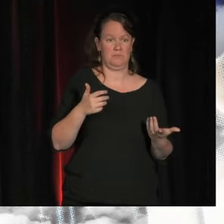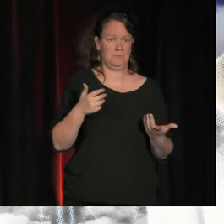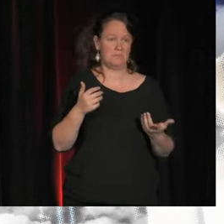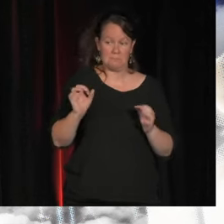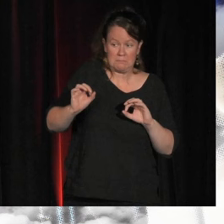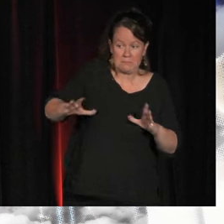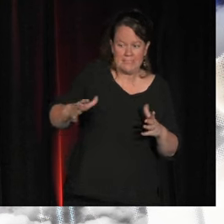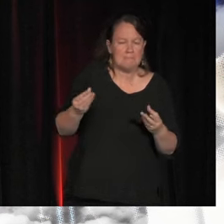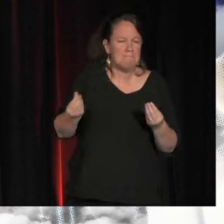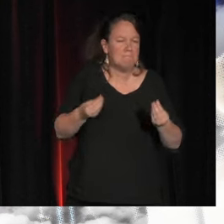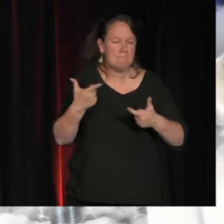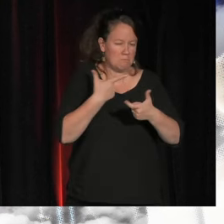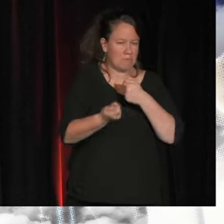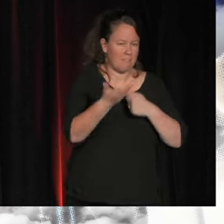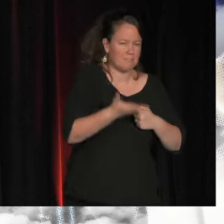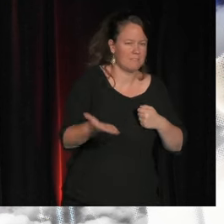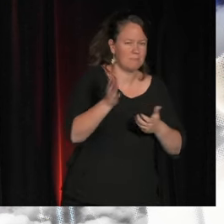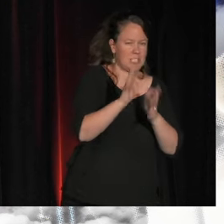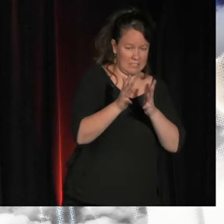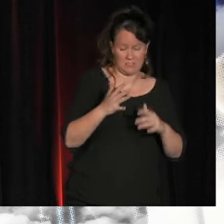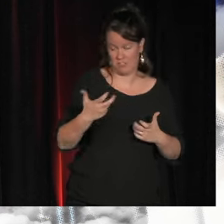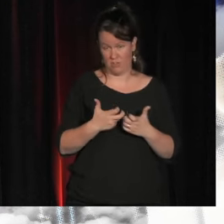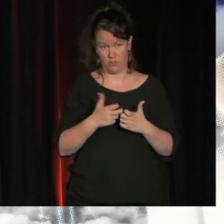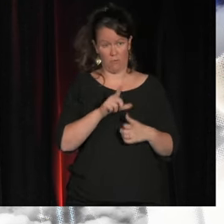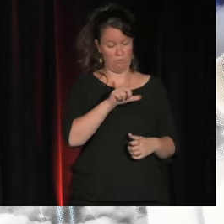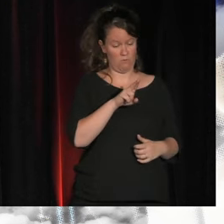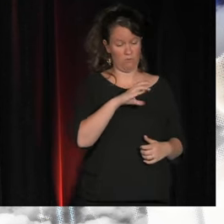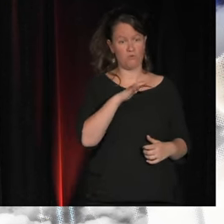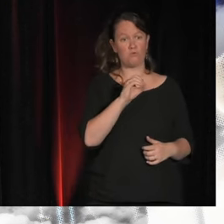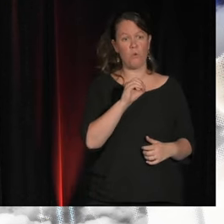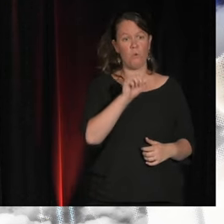Et typiquement, les deux exemples qui sont intéressants parmi les soigneurs, ça va être Lúcio, que tu citais tout à l'heure,